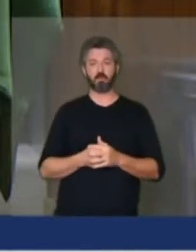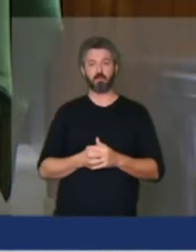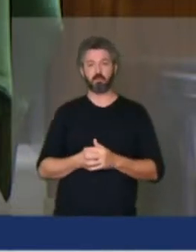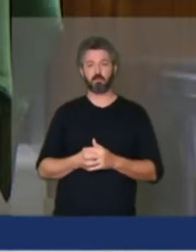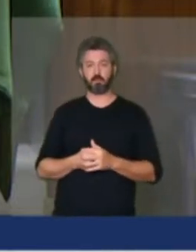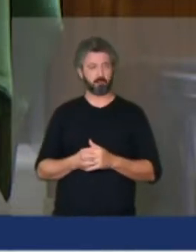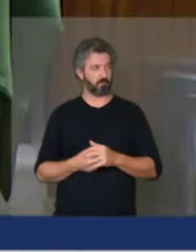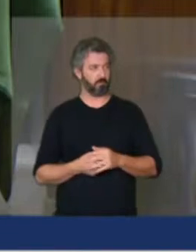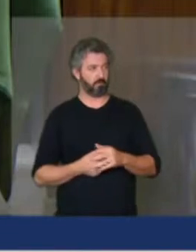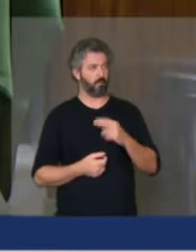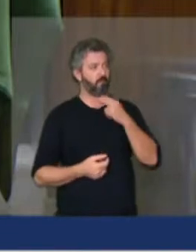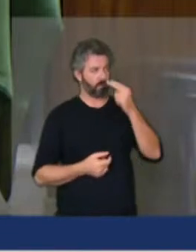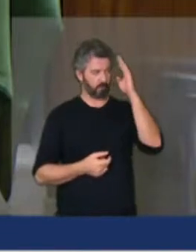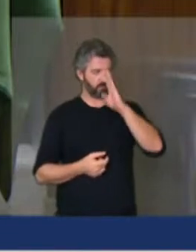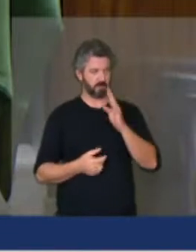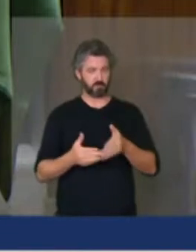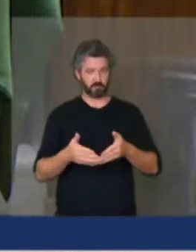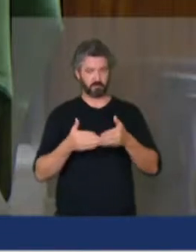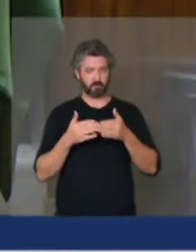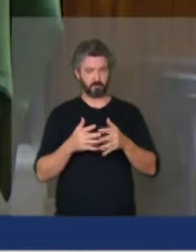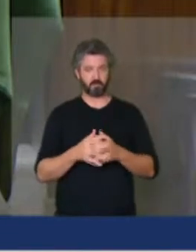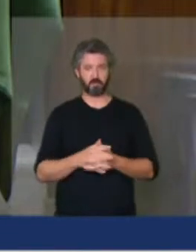CONSTA NA VOZ DO BRASIL. MUITO OBRIGADO. [PRESIDENTE]: MUITO